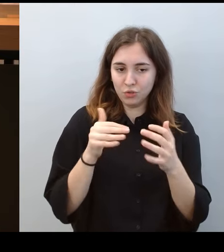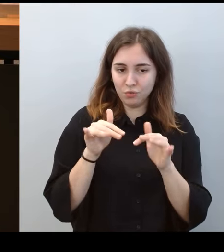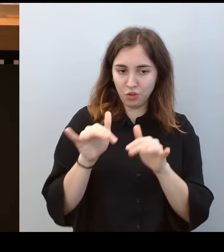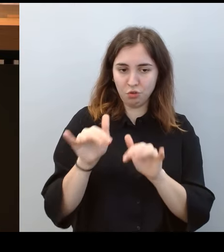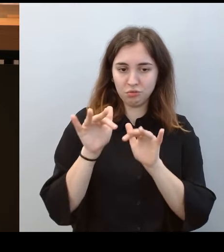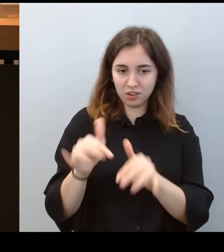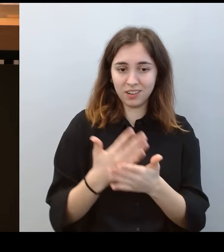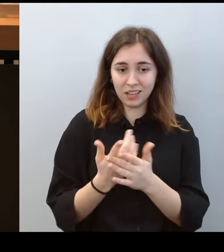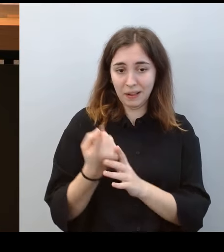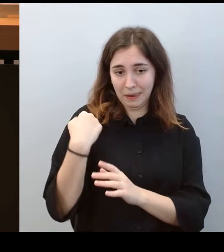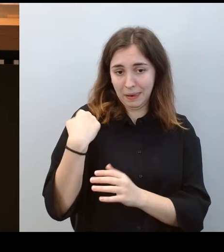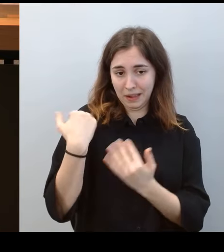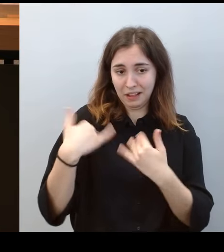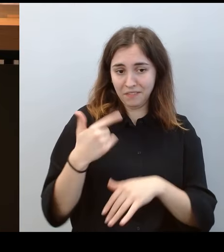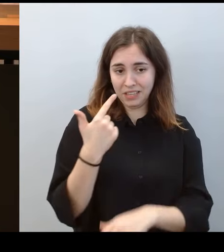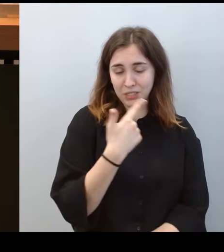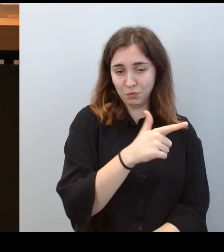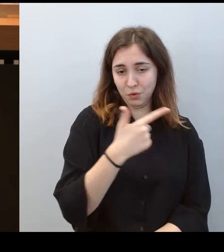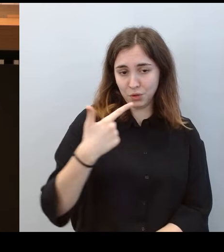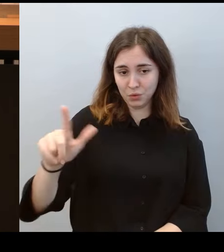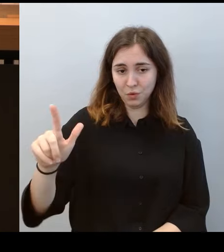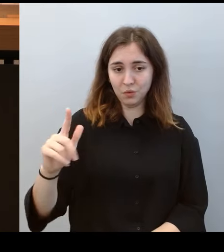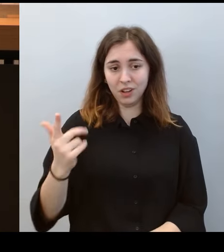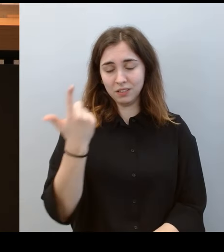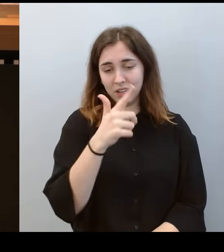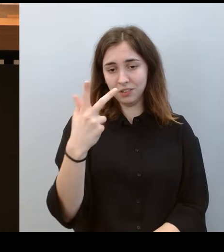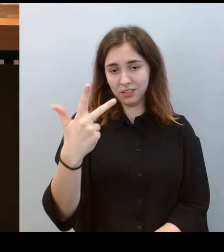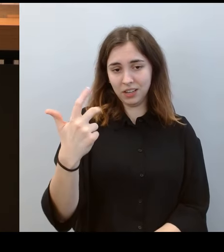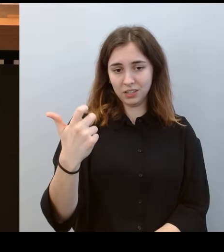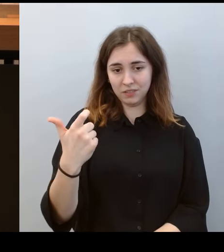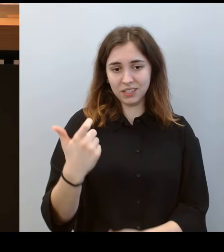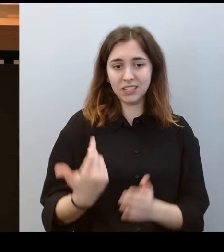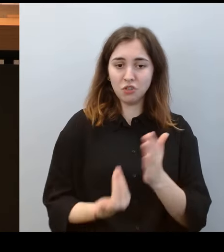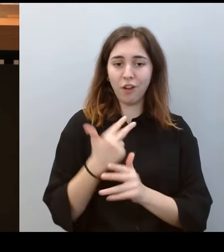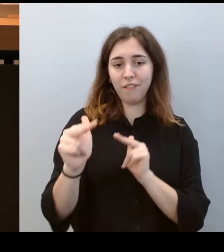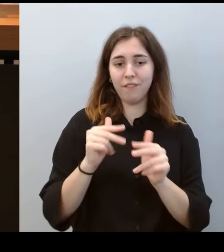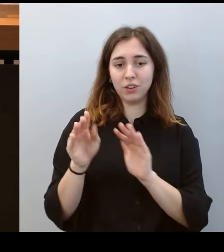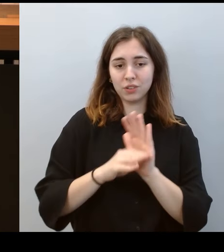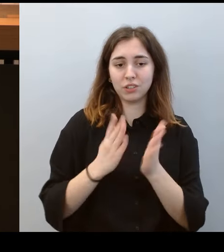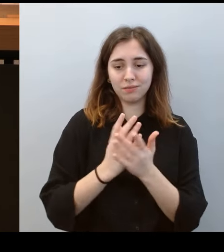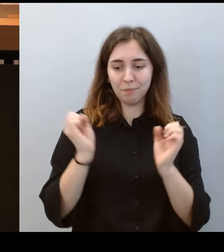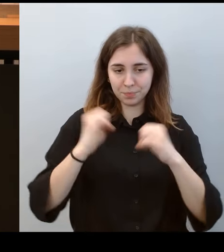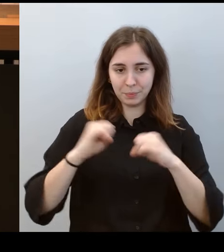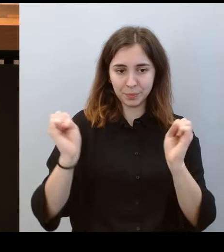Und worauf basiert das alles, diese Grenze, diese Grenzwerte und die bundesrechtlichen Regelungen? Das sind alles EU Vorgaben